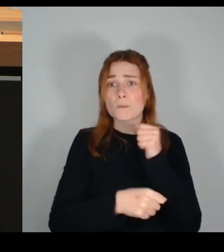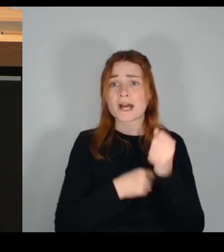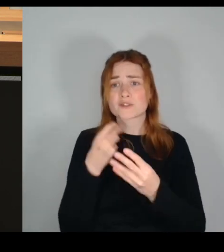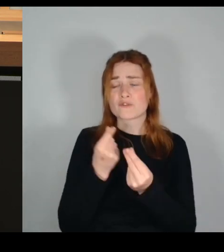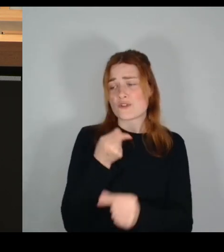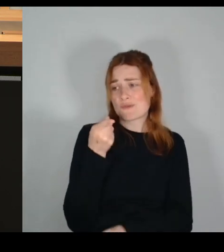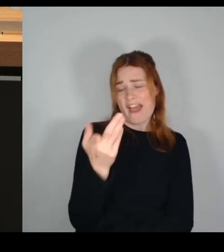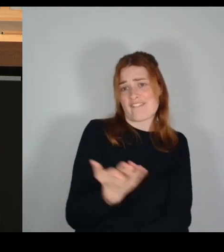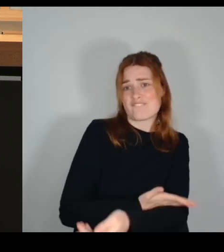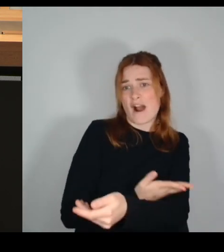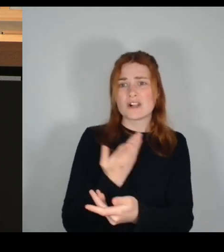die Leute auch schämen.